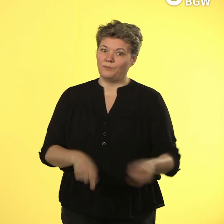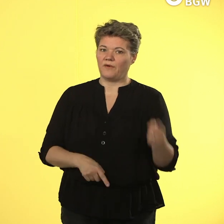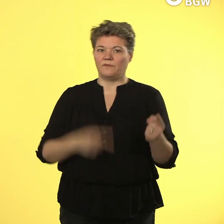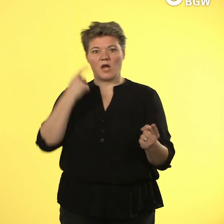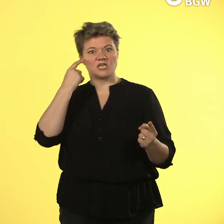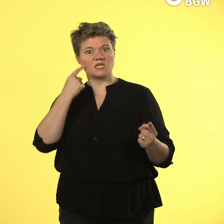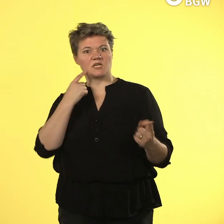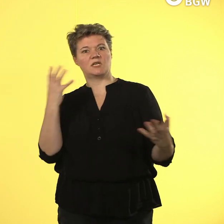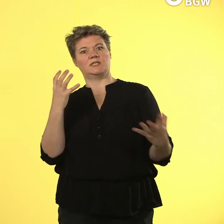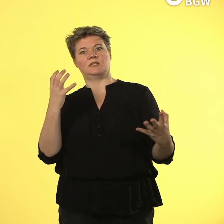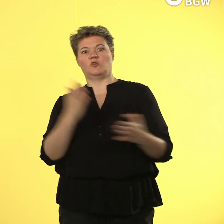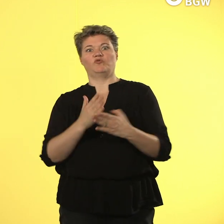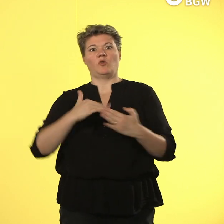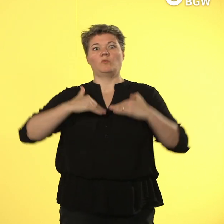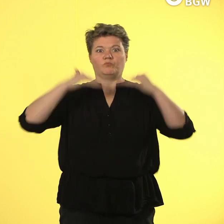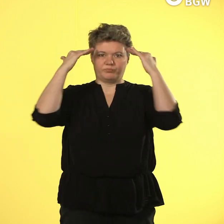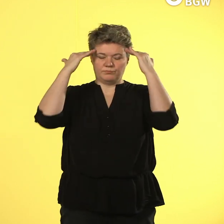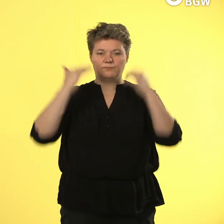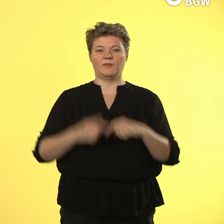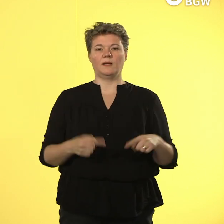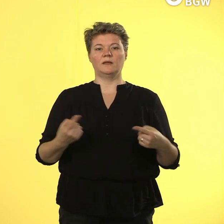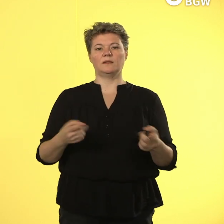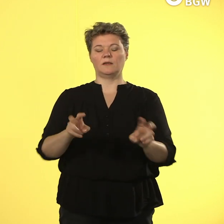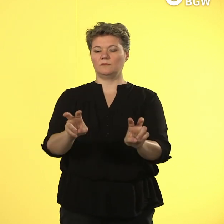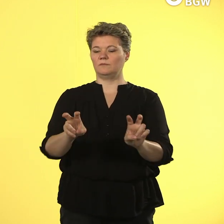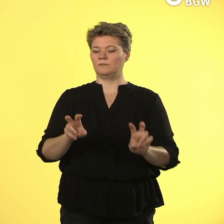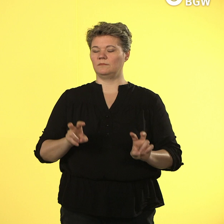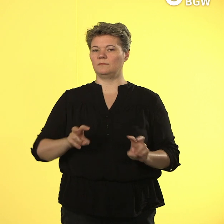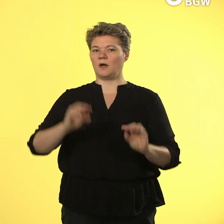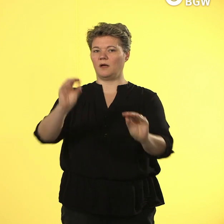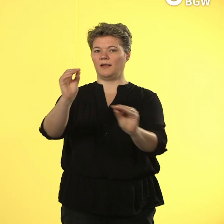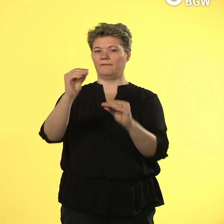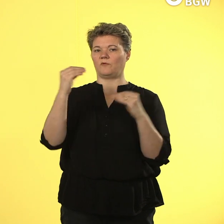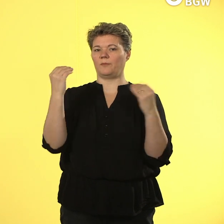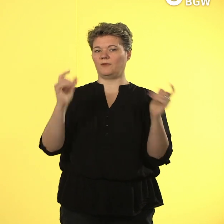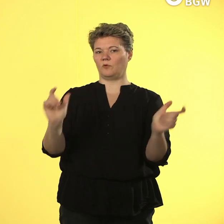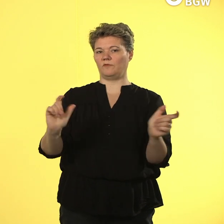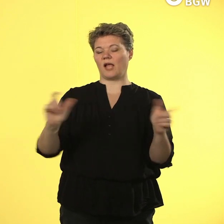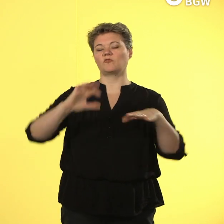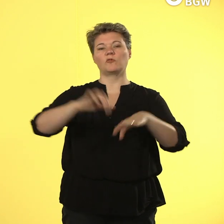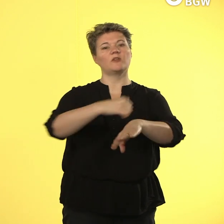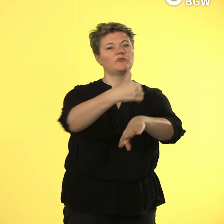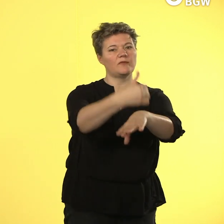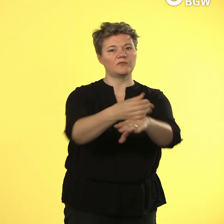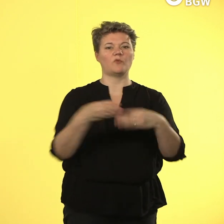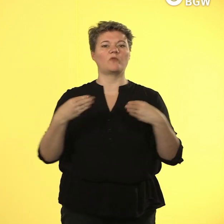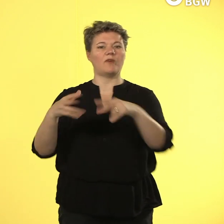in der mir meine Geschäftsführung oder das Qualitätsmanagement versucht, Veränderungen, in diesem Fall